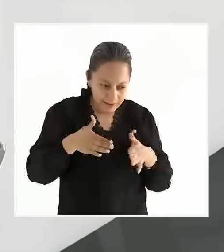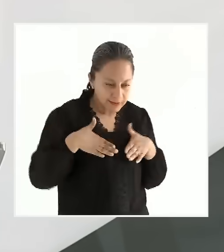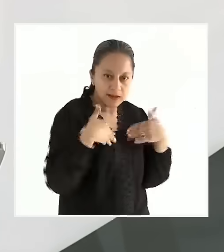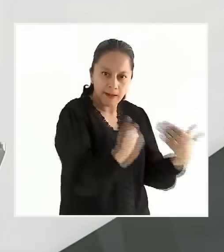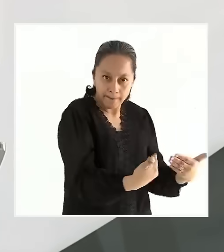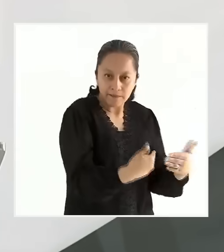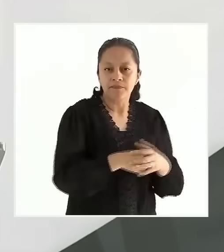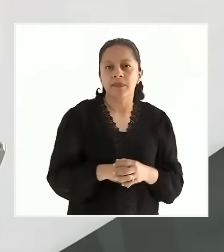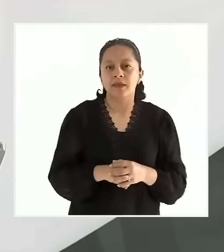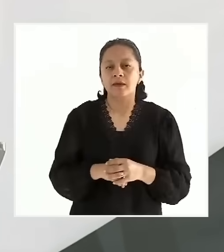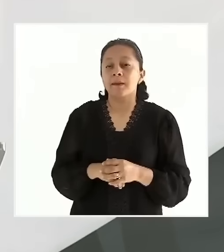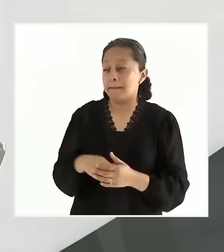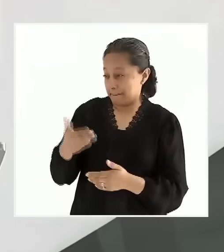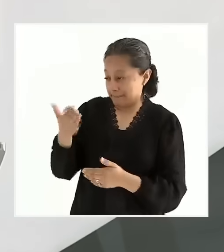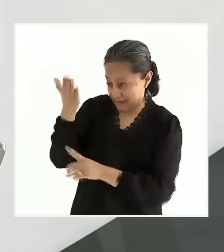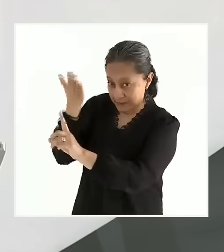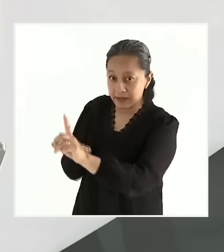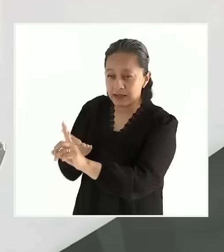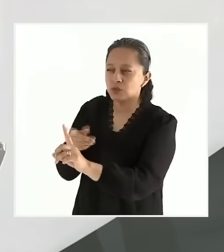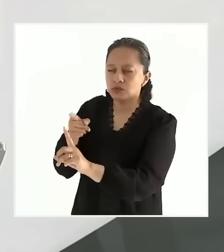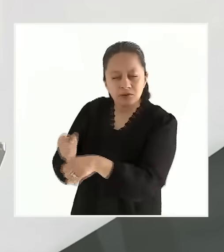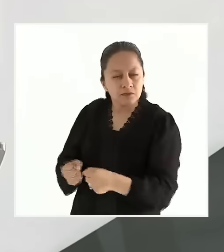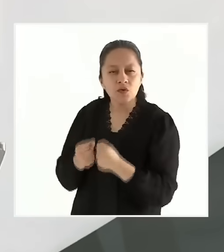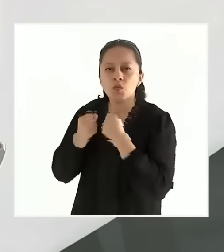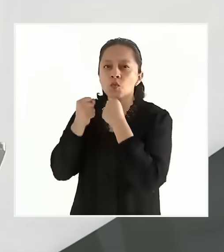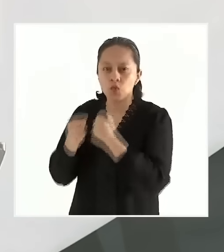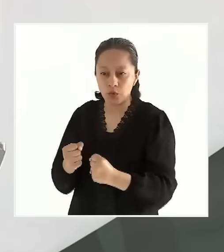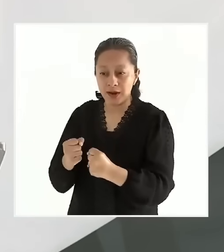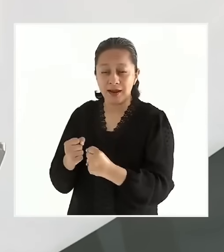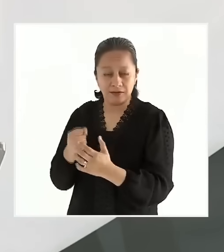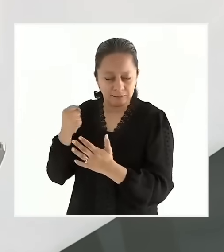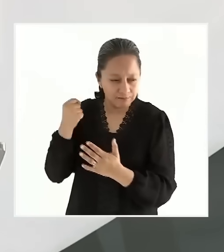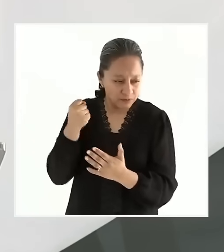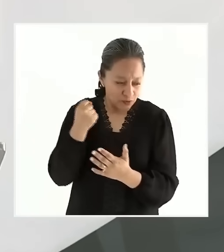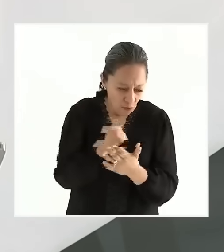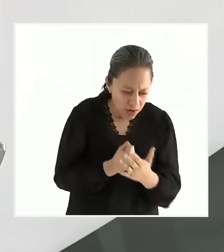téngase con la convicción y la seguridad que el esfuerzo de todos los que están aquí están